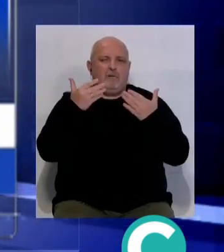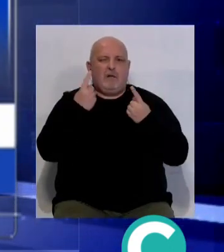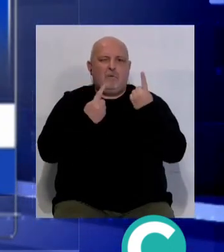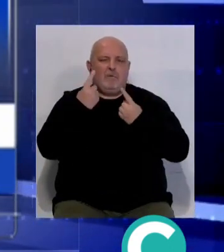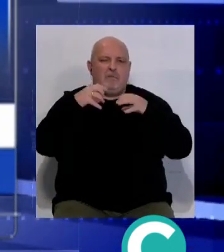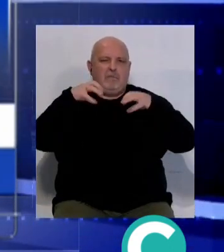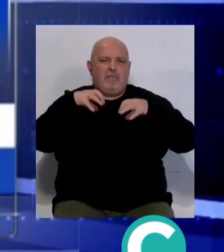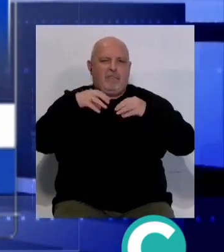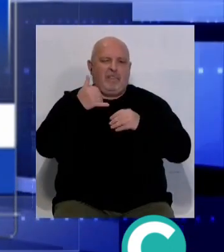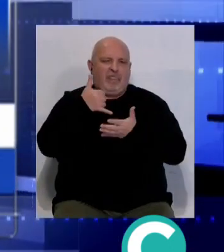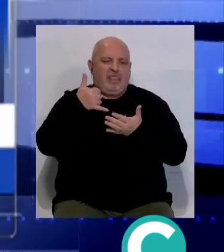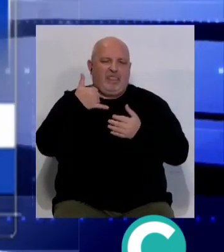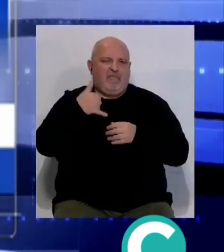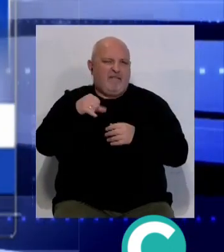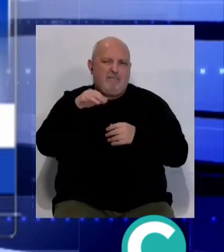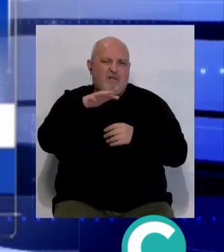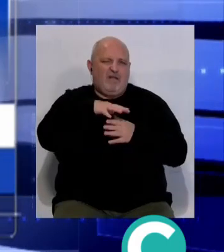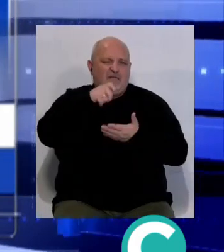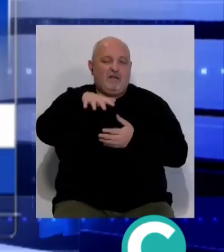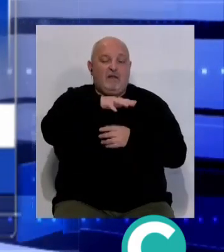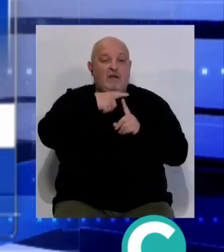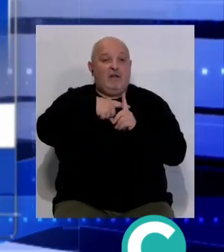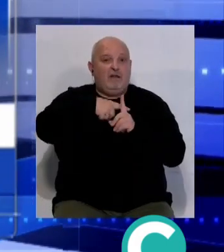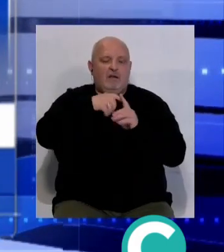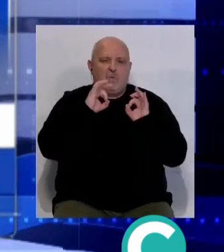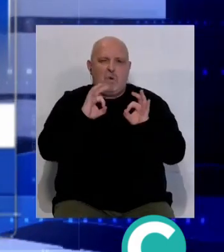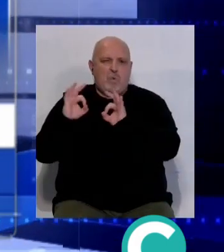de chubascos débiles en el estrecho las temperaturas sin cambios y Con